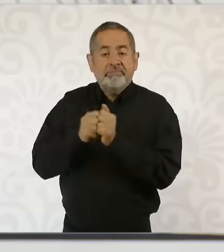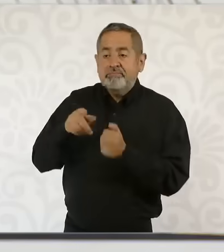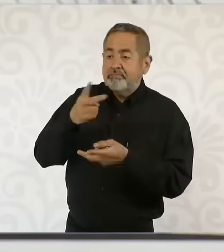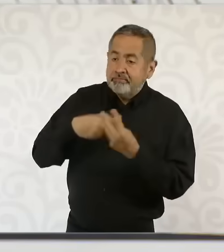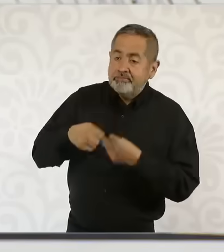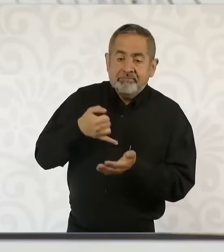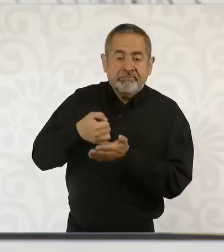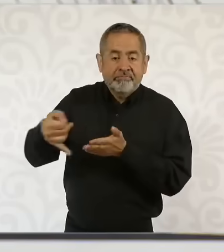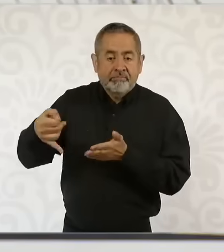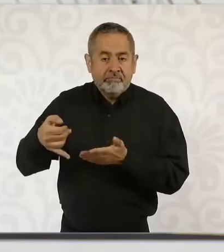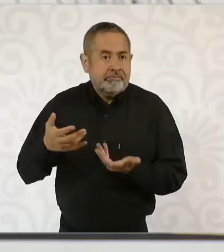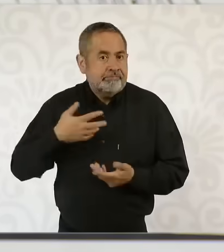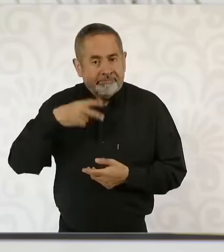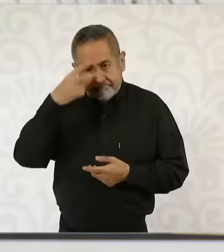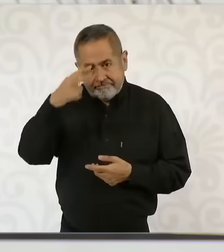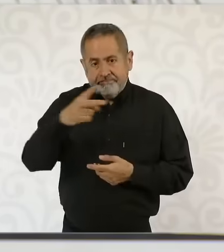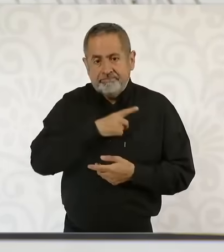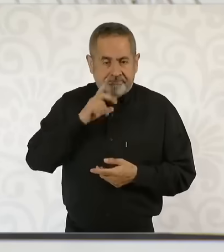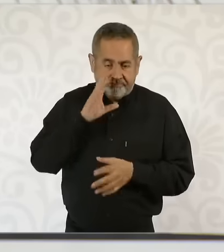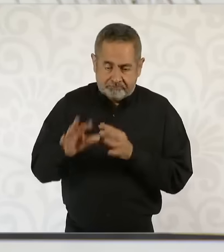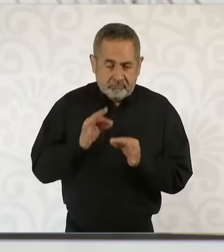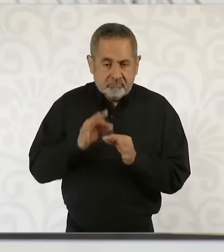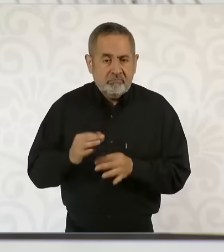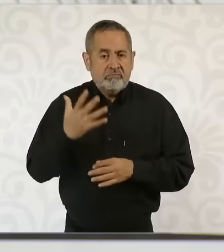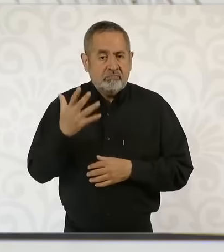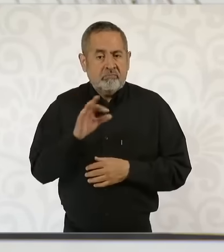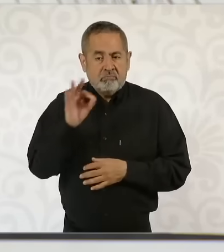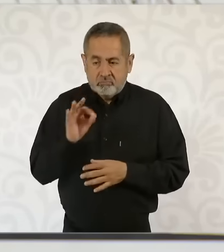Entonces, México tiene que cumplir con ese 5%, pues nos interesa que se produzca